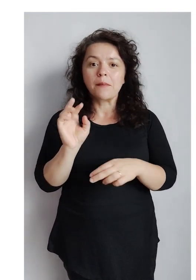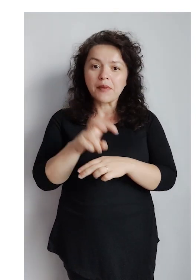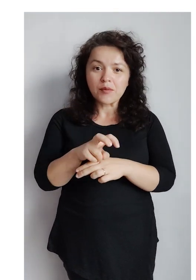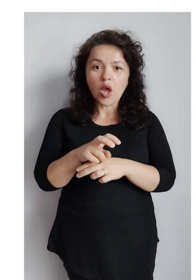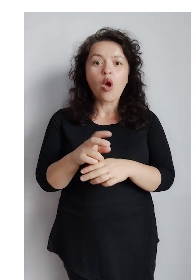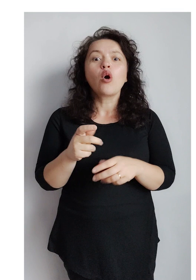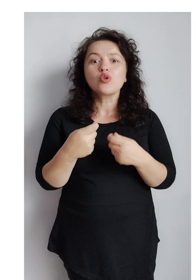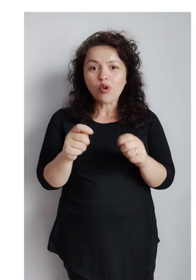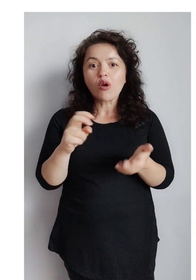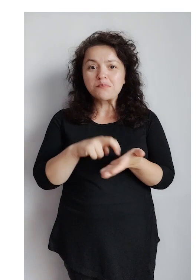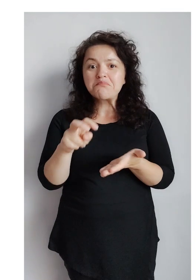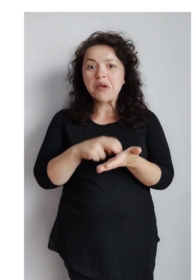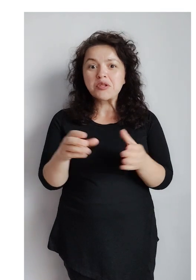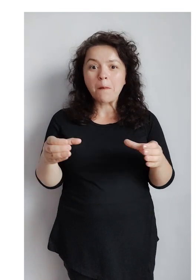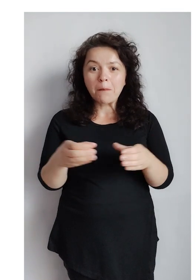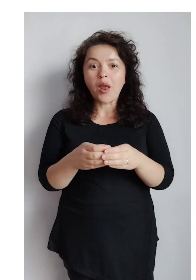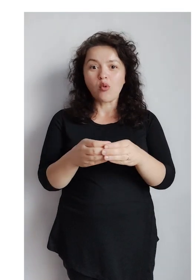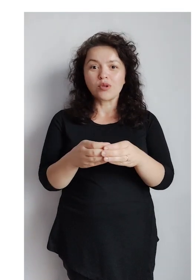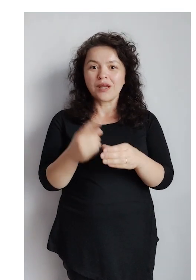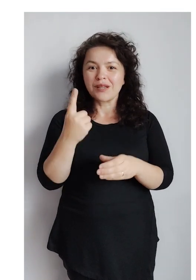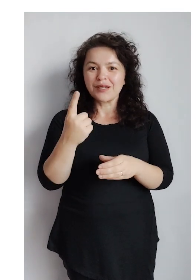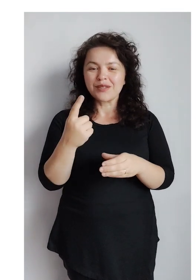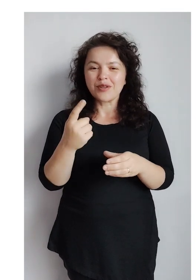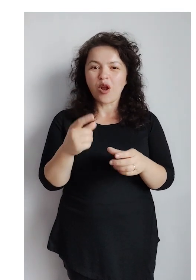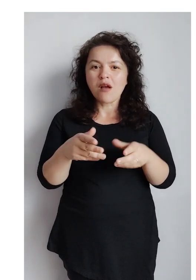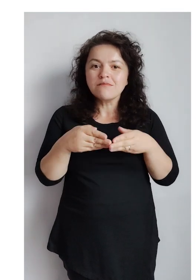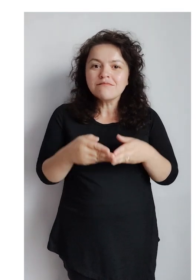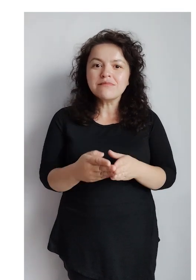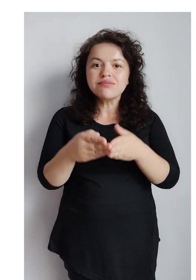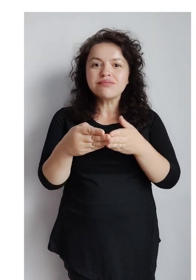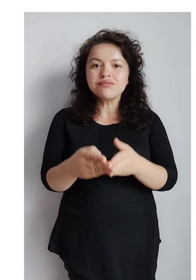Toți pot merge împreună într-o plimbare cu barca